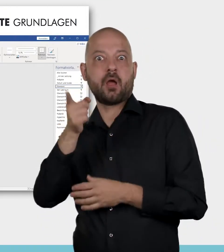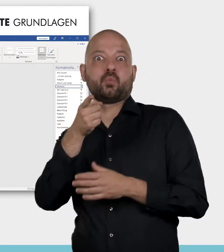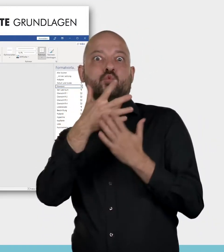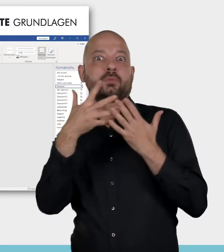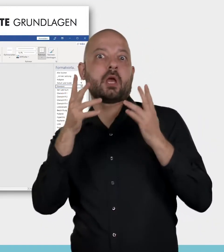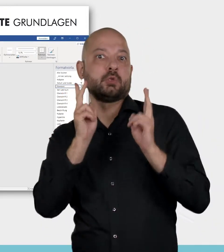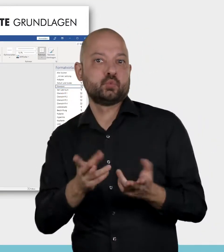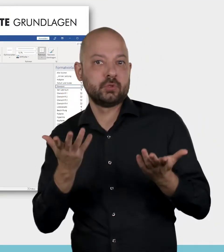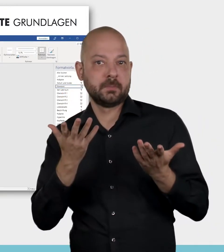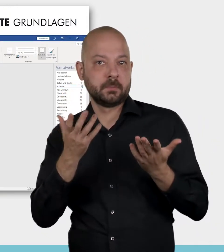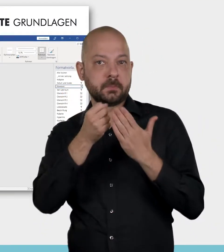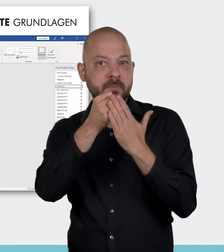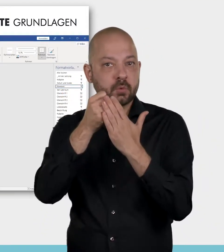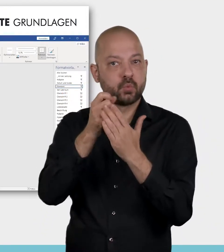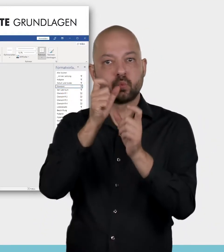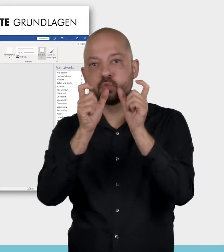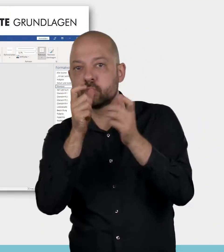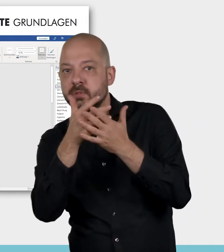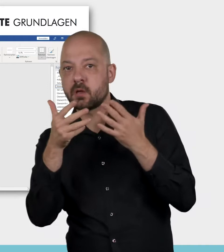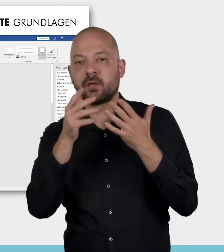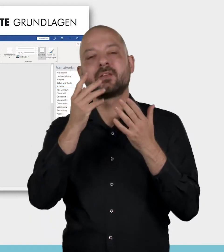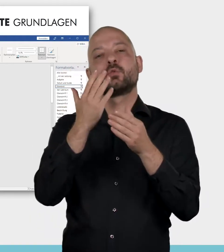ist es zudem wichtig, die Dokumentsprache festzulegen.